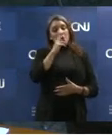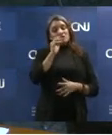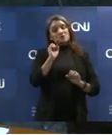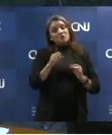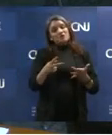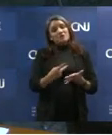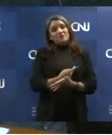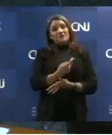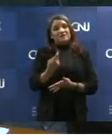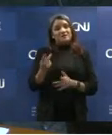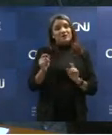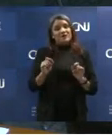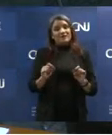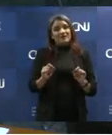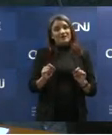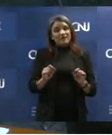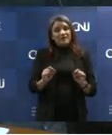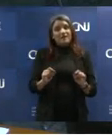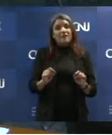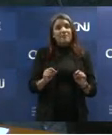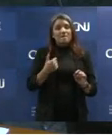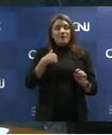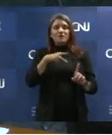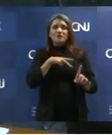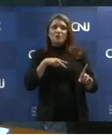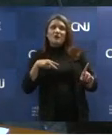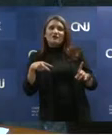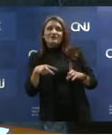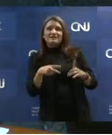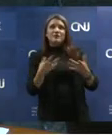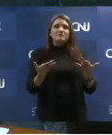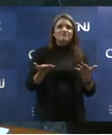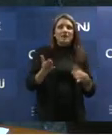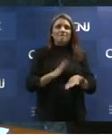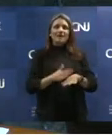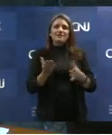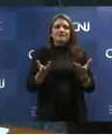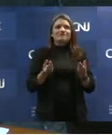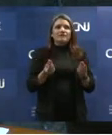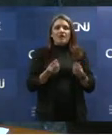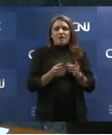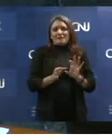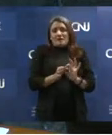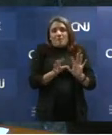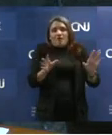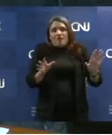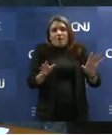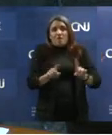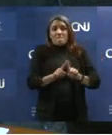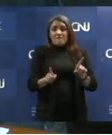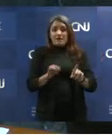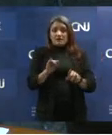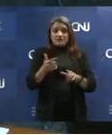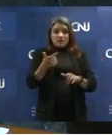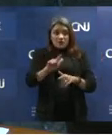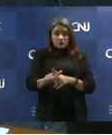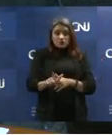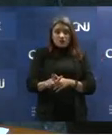liberais. Mas de fato, eu. Se não houvesse uma concorrência e uma participação tão fundamental